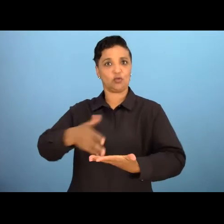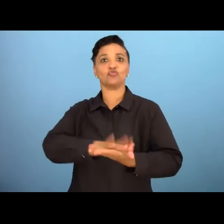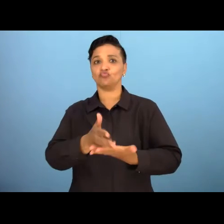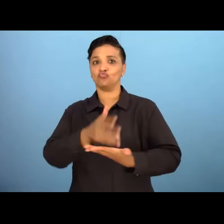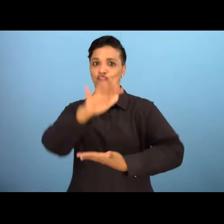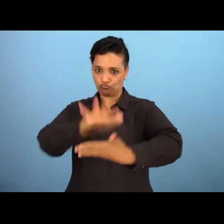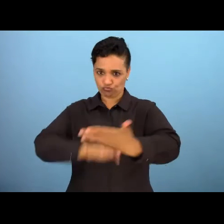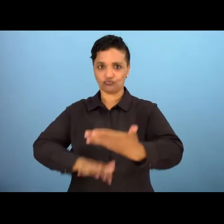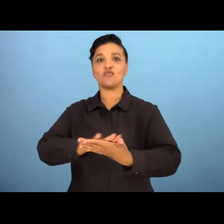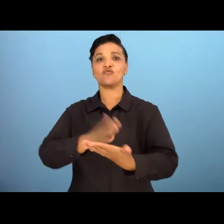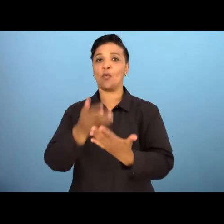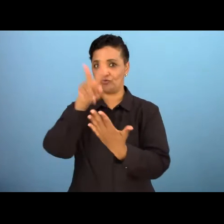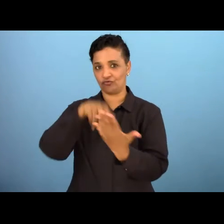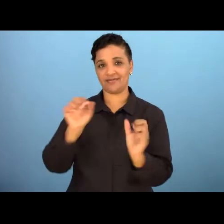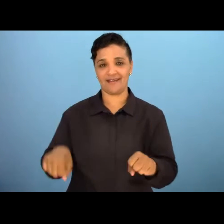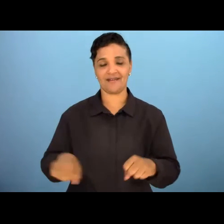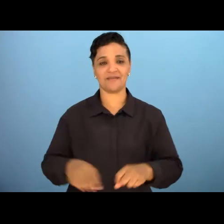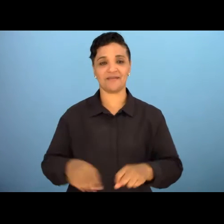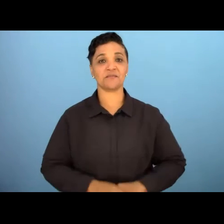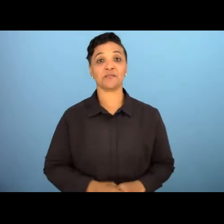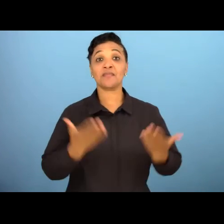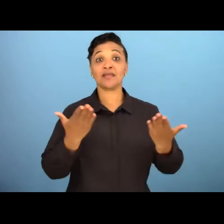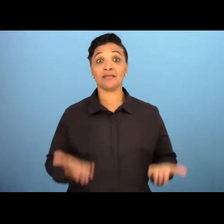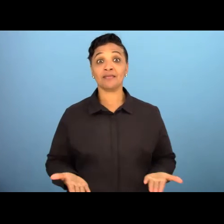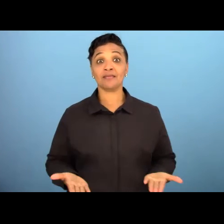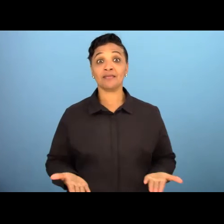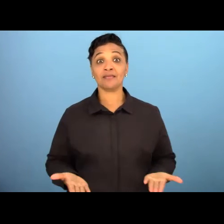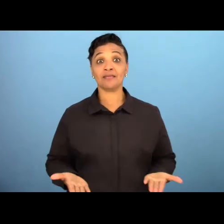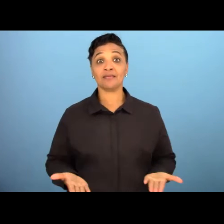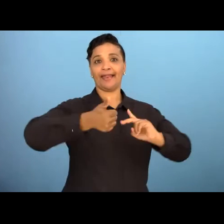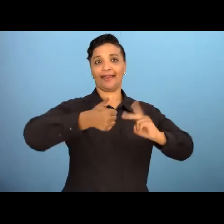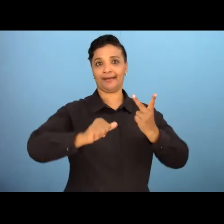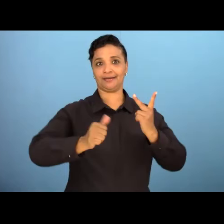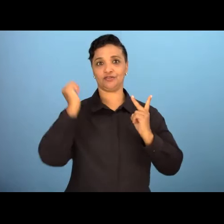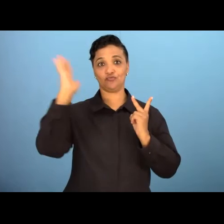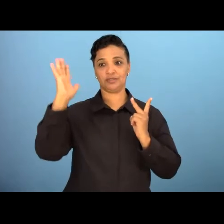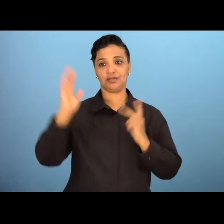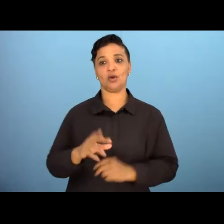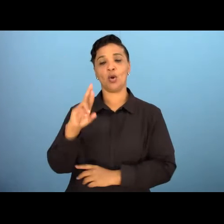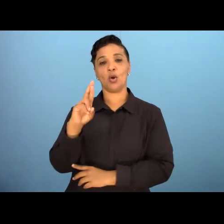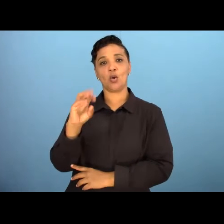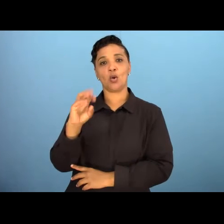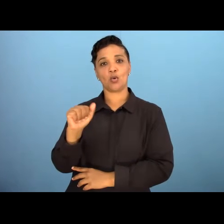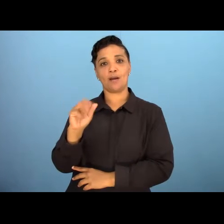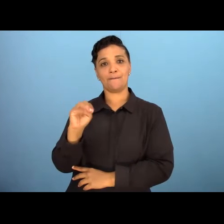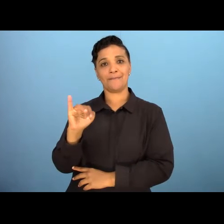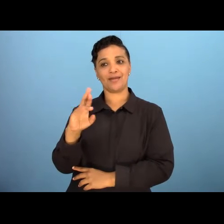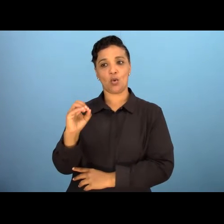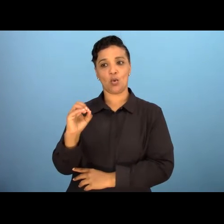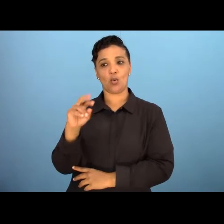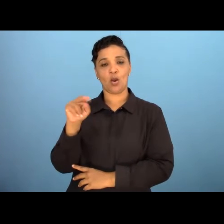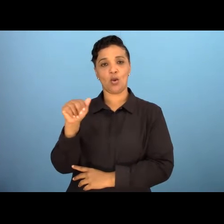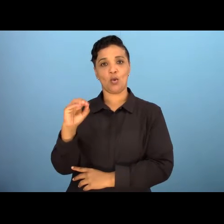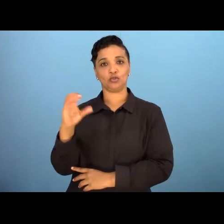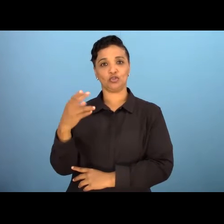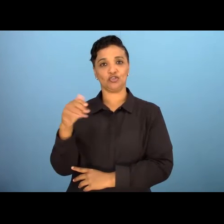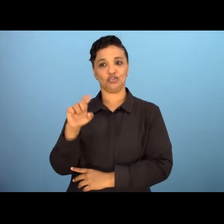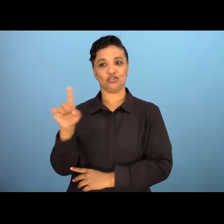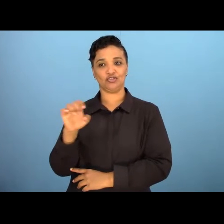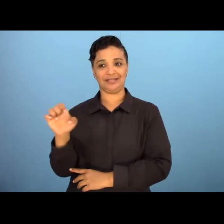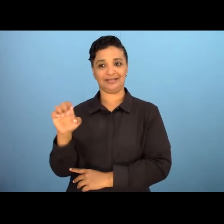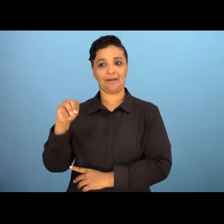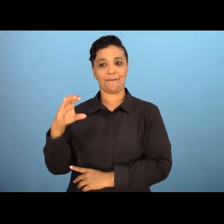que se publicará próximamente, así que muchas gracias.